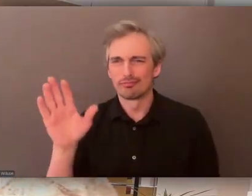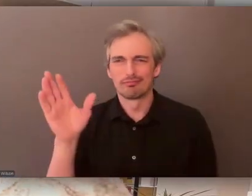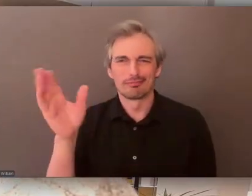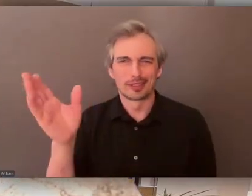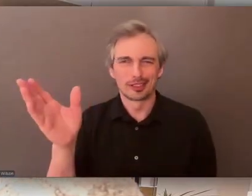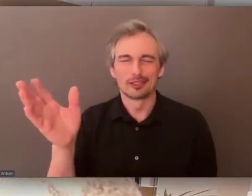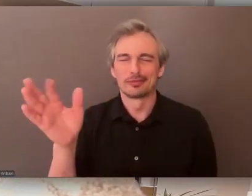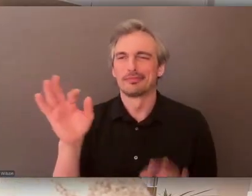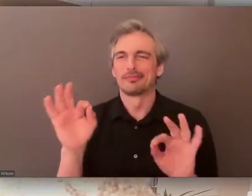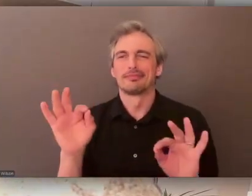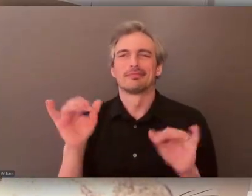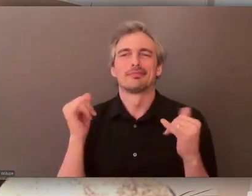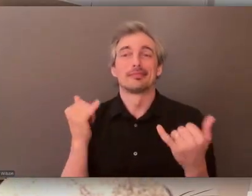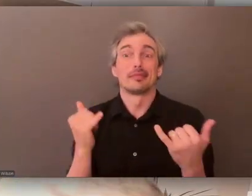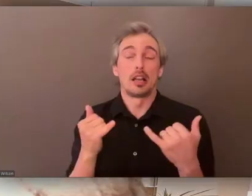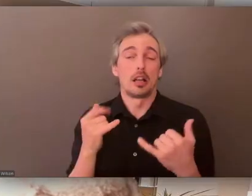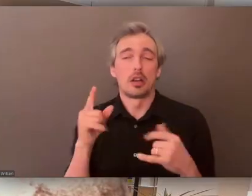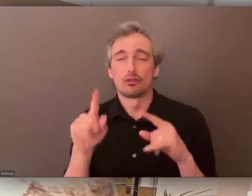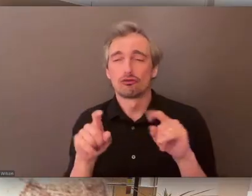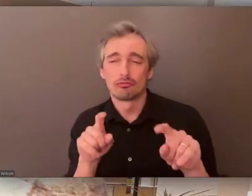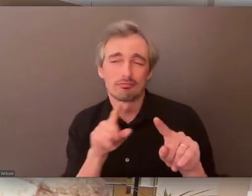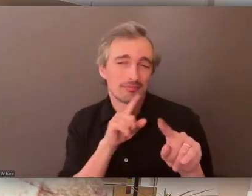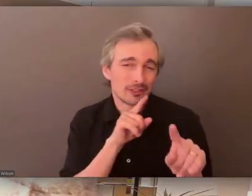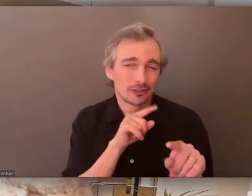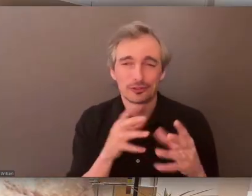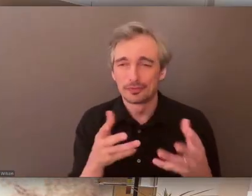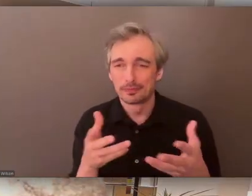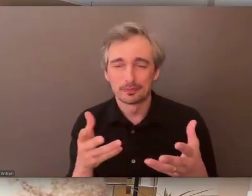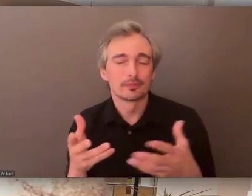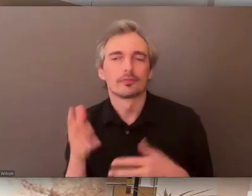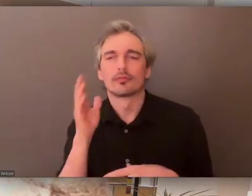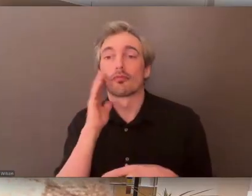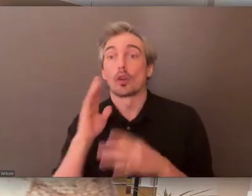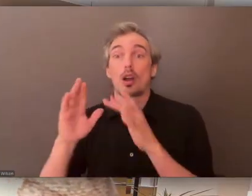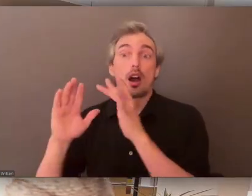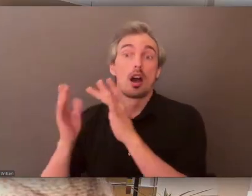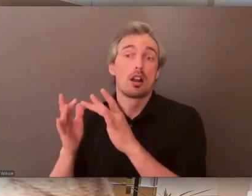オンラインとここにいる方、両方から質問を受け付けます。 交互に質問を取っていきます。